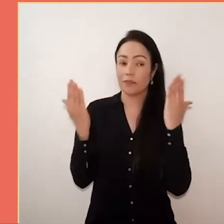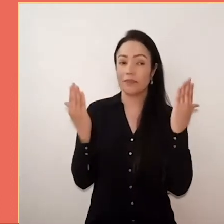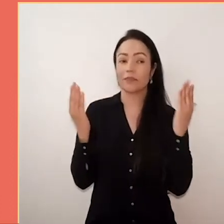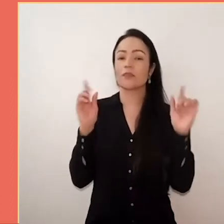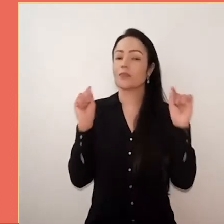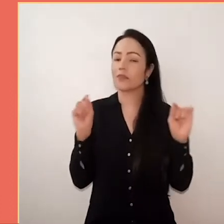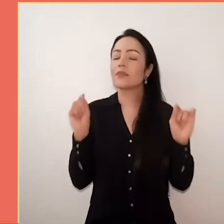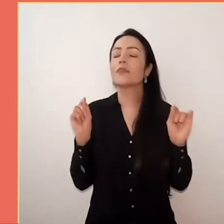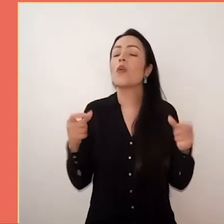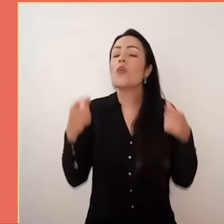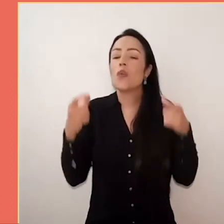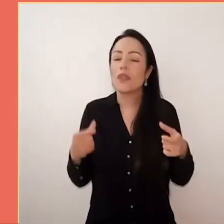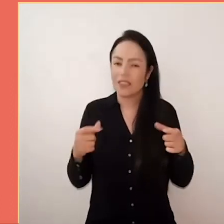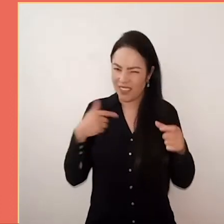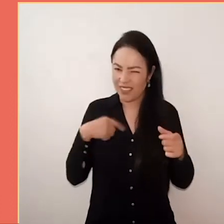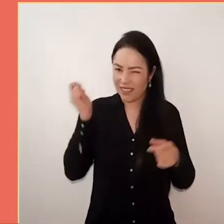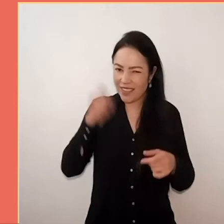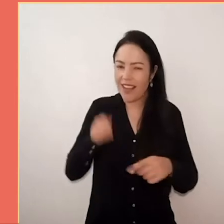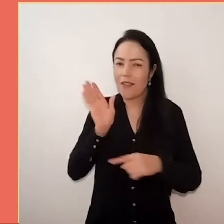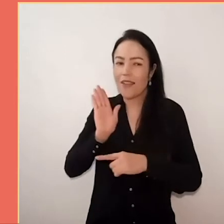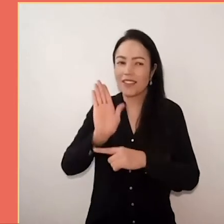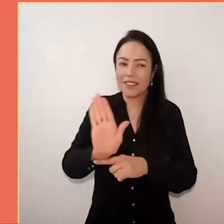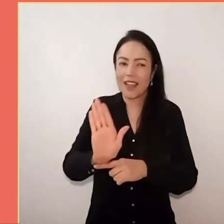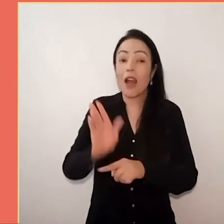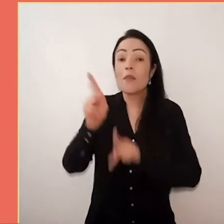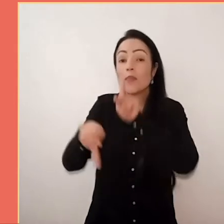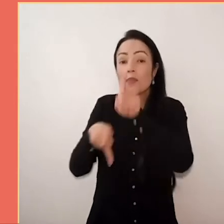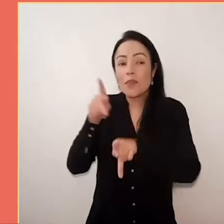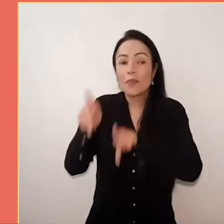Onde que eu posso colaborar na esfera pública